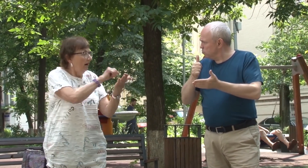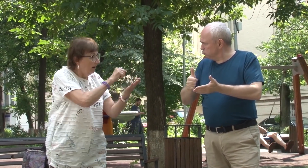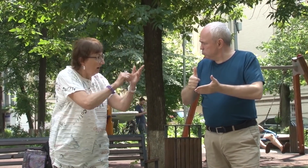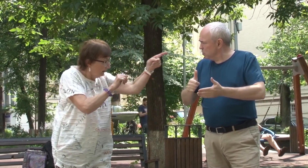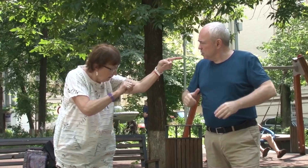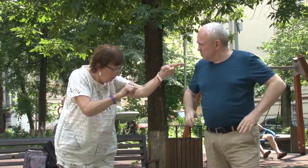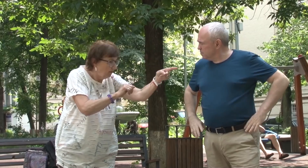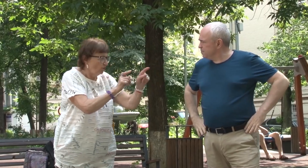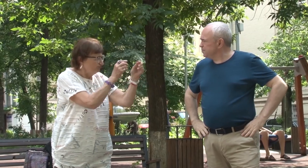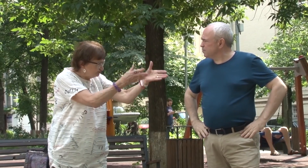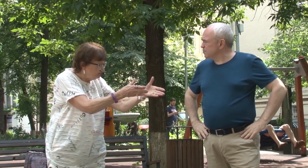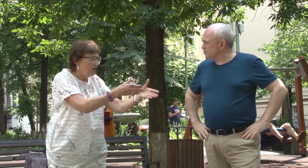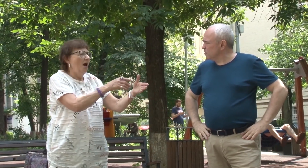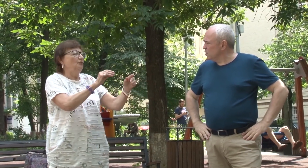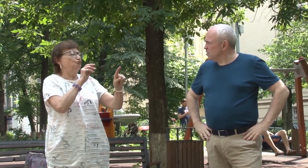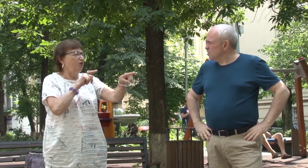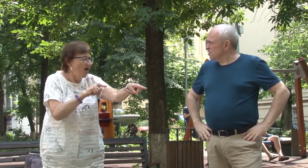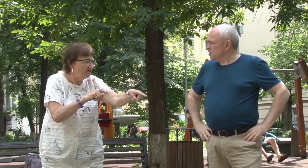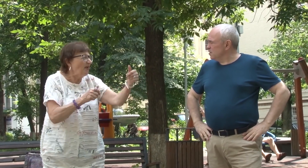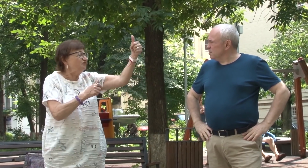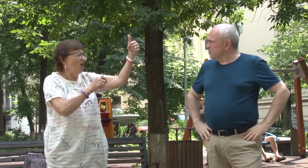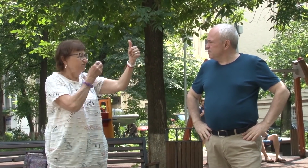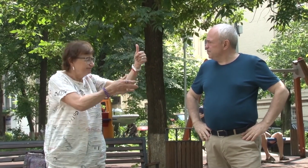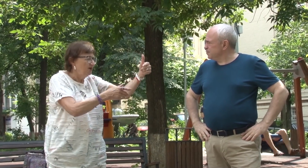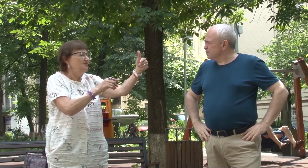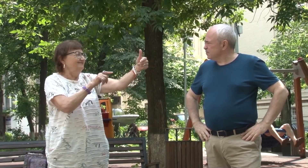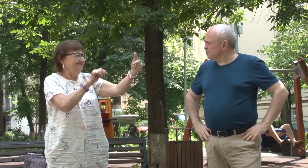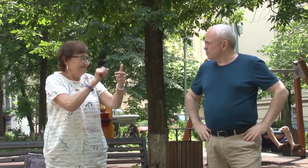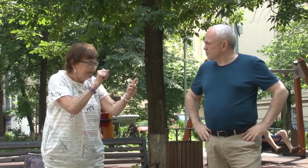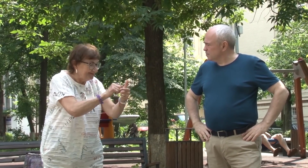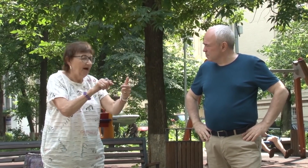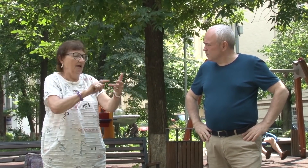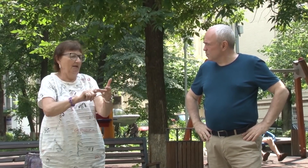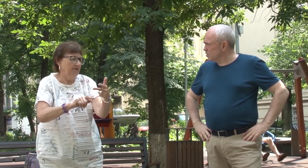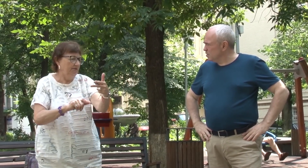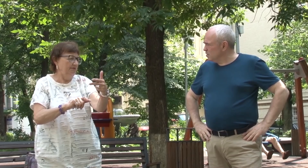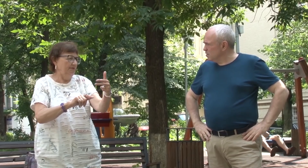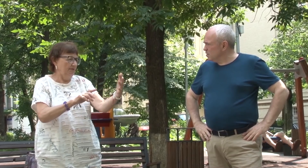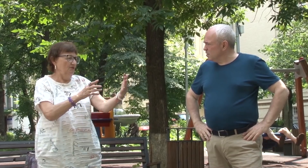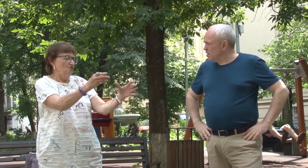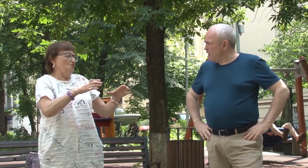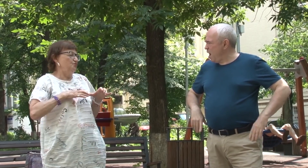Да, те, кто печатал фото, тоже хорошо зарабатывали. В таком порядке: шефы, «рисовальщики», «печатники».